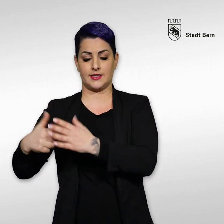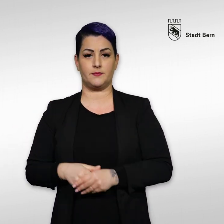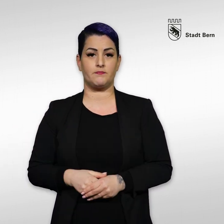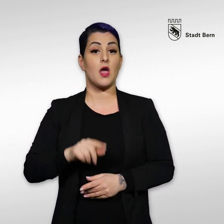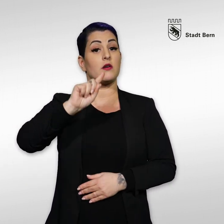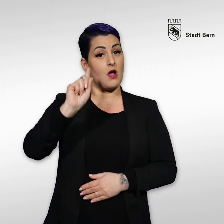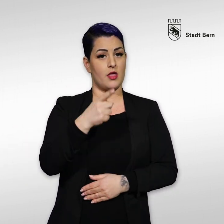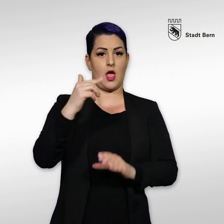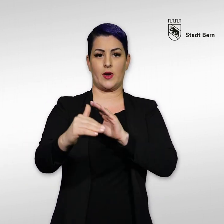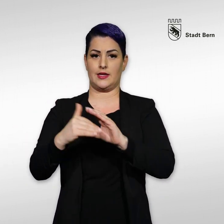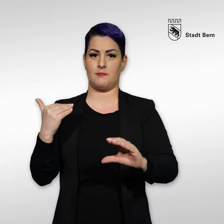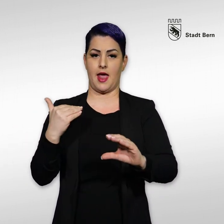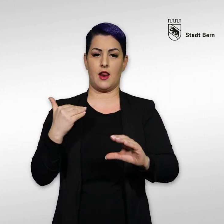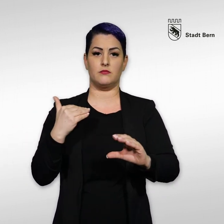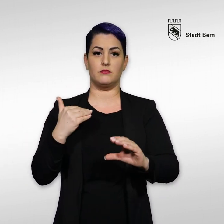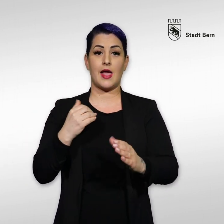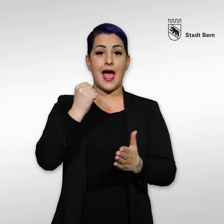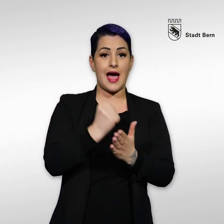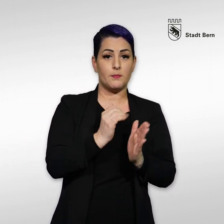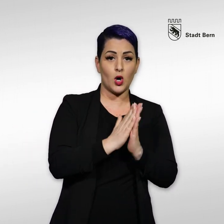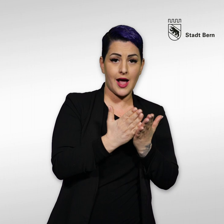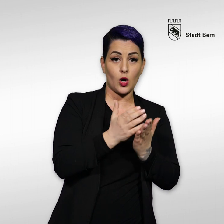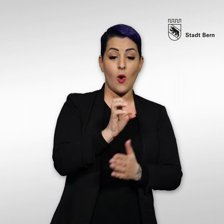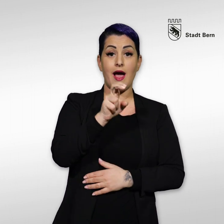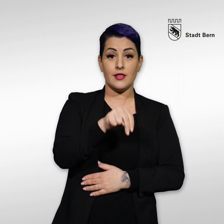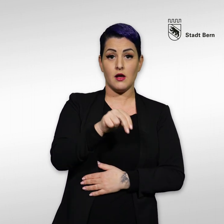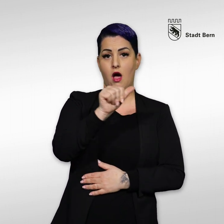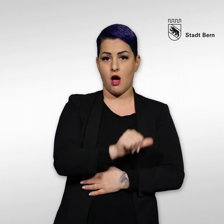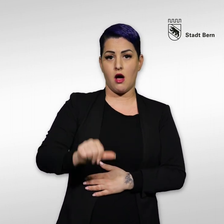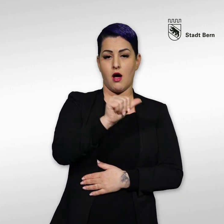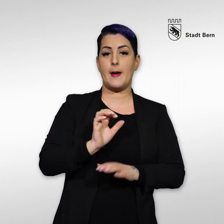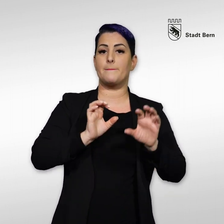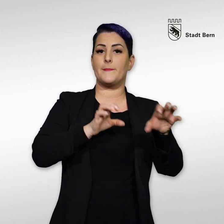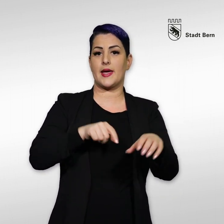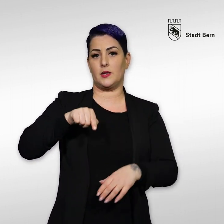Sie erreichen uns auch per E-Mail: einbuergerungen@bern.ch.